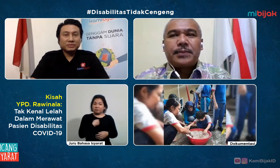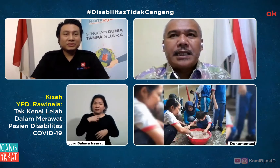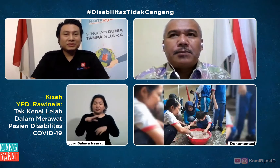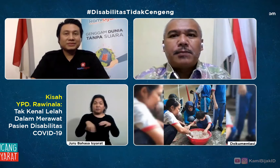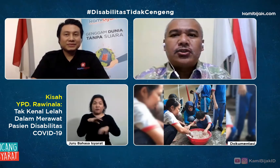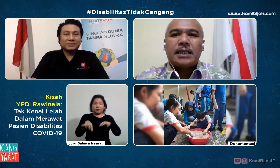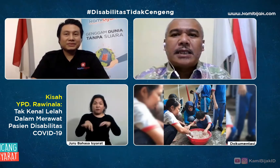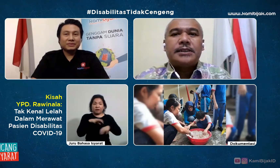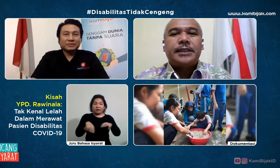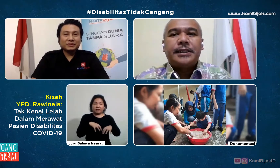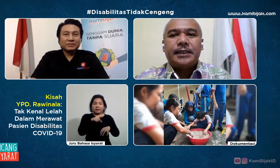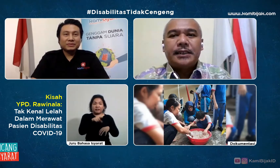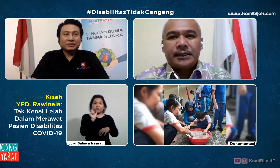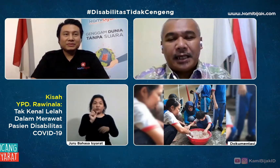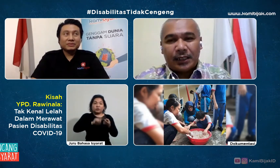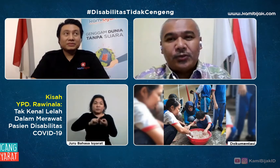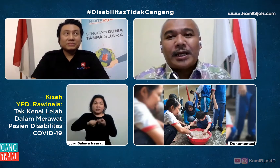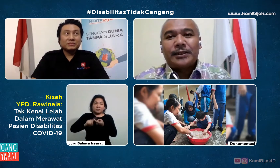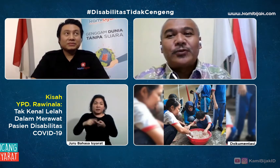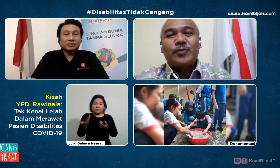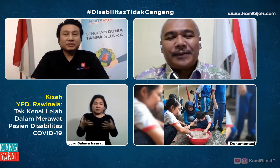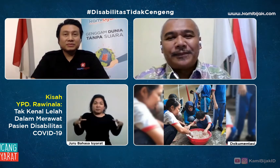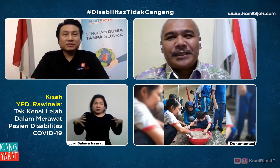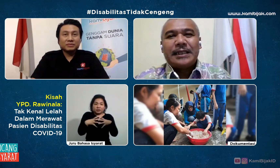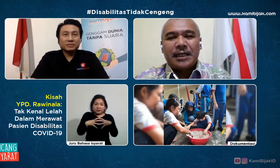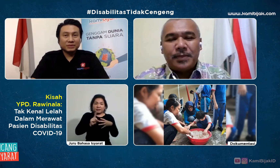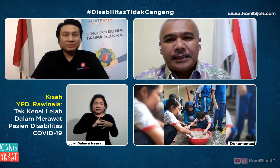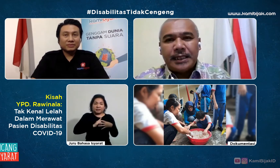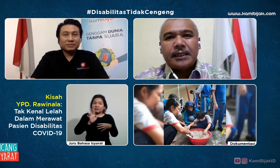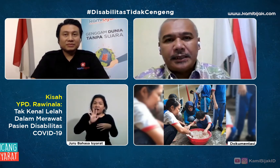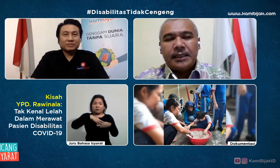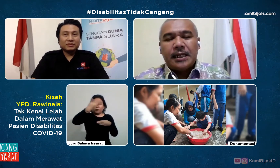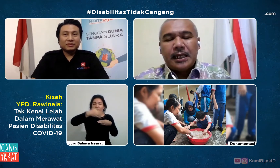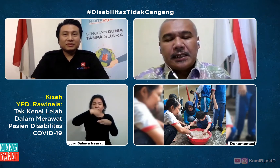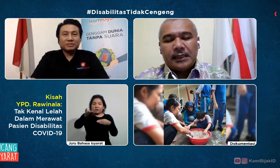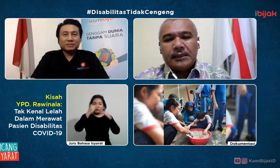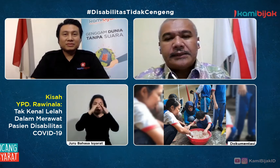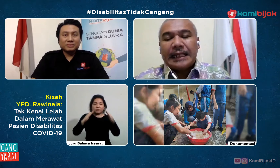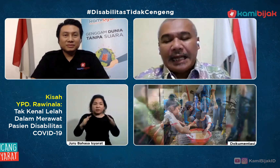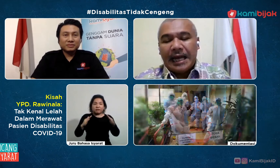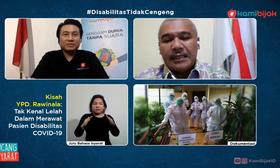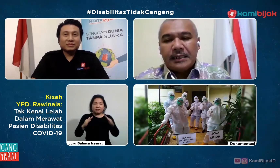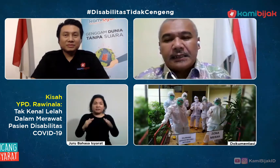benar-benar mengisolasi diri tidak keluar di rumah ini adalah bagian dari cara kita.